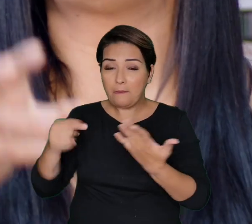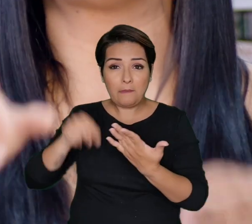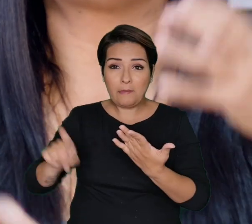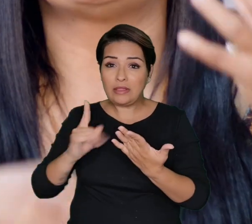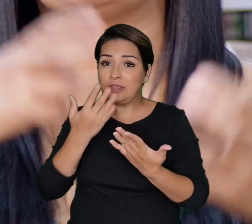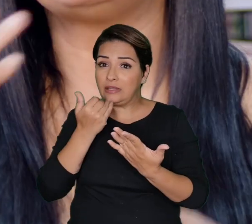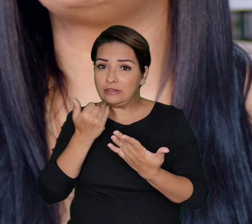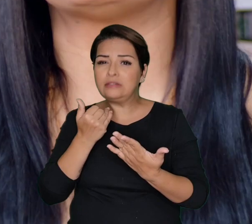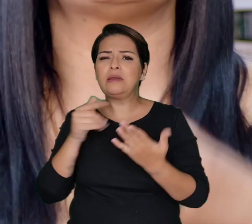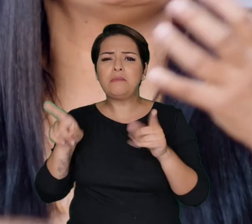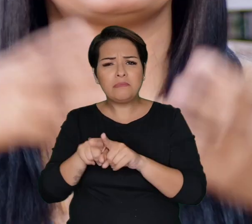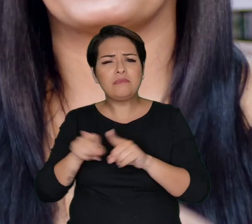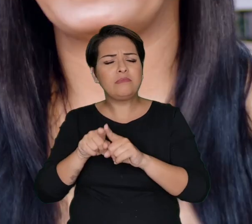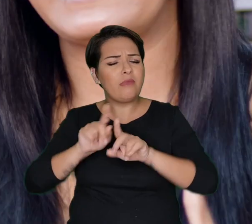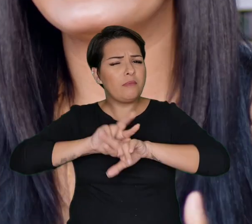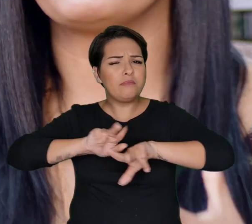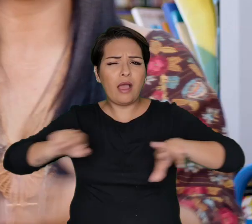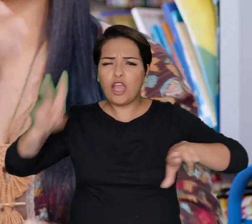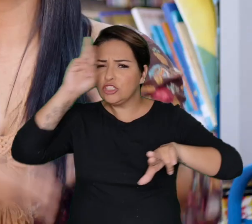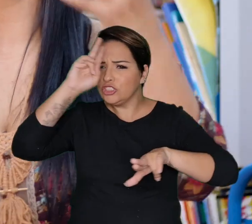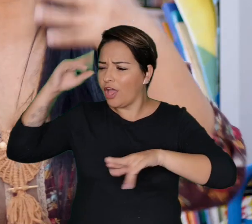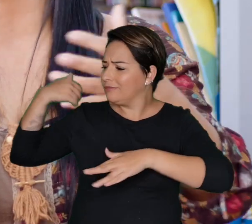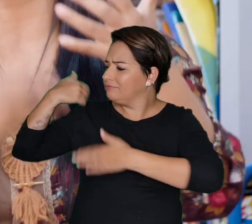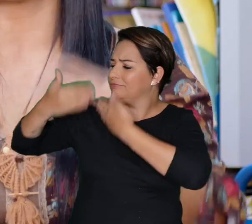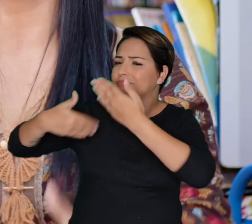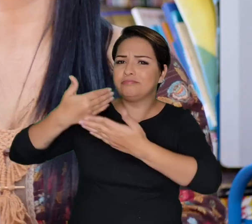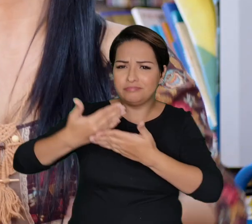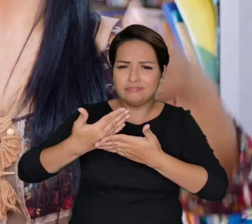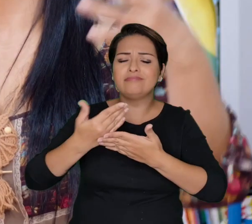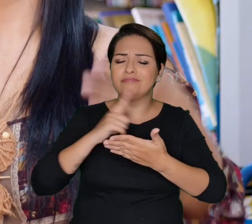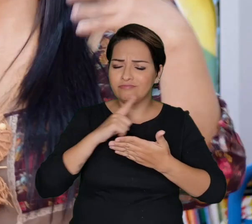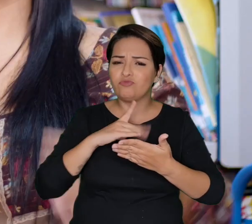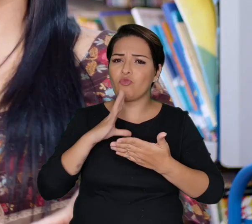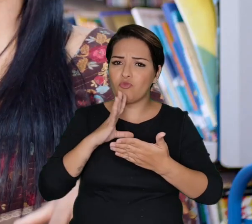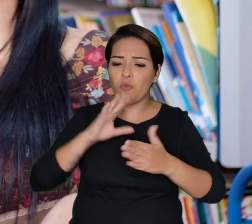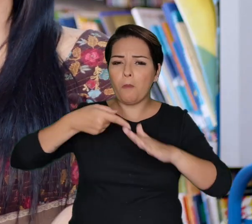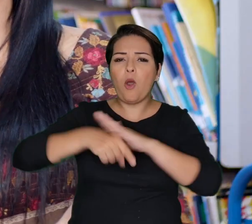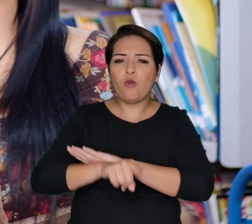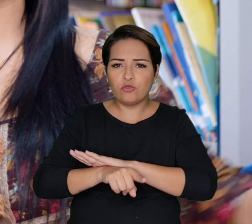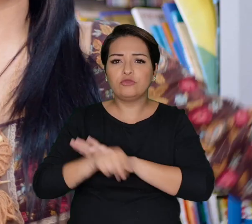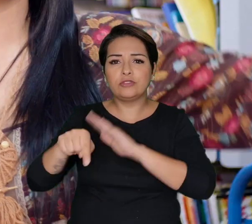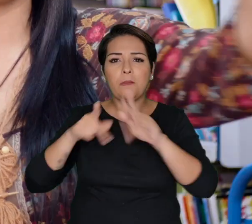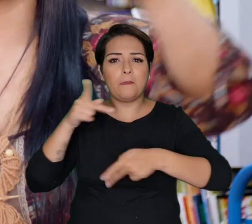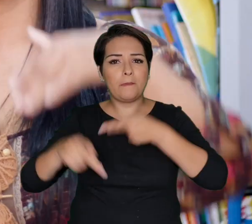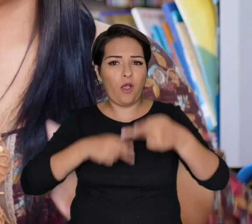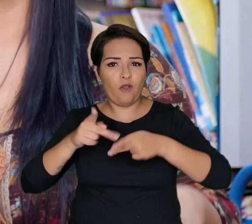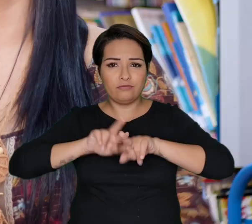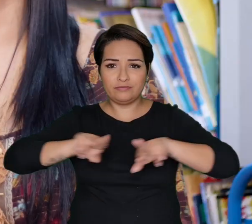a questão da alimentação, das proteínas, mas sim, tem toda uma história por trás dessas plantas que envolve esses povos.